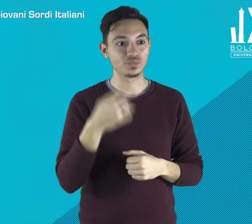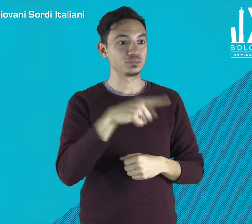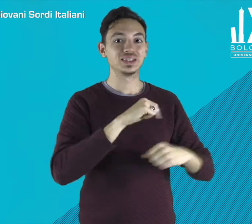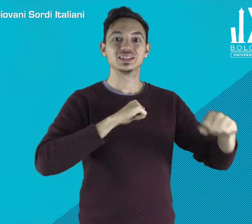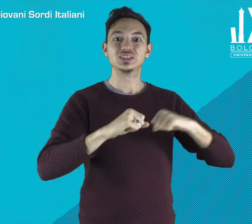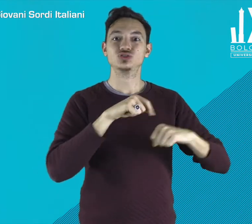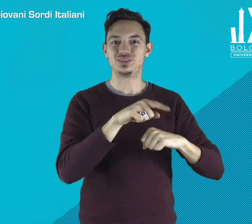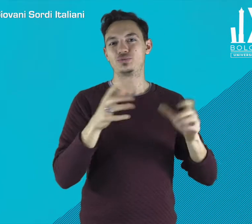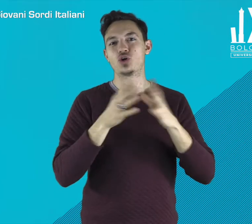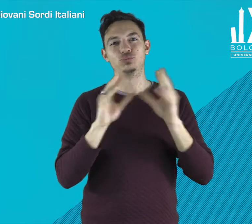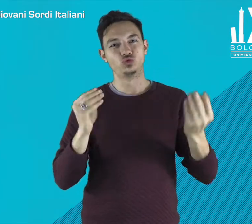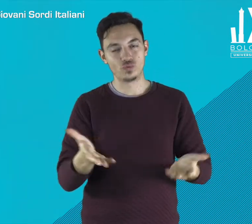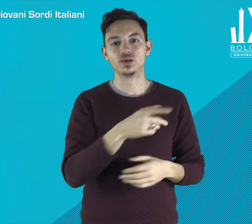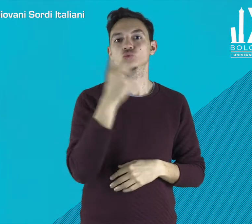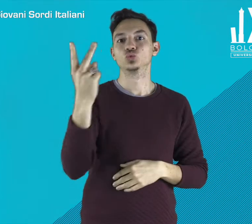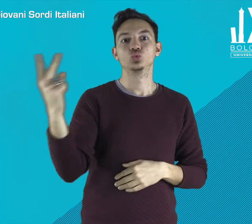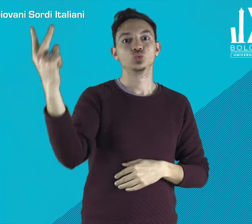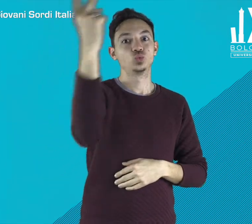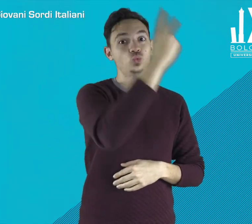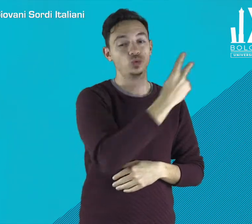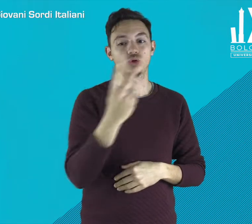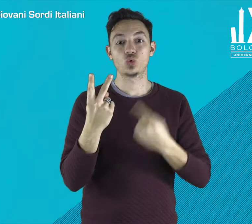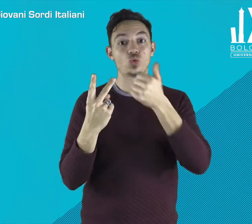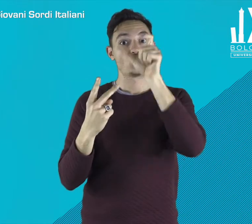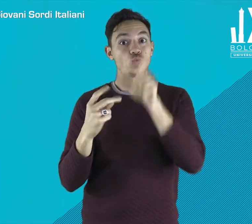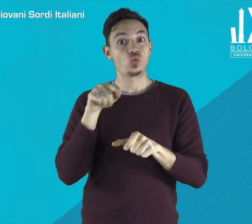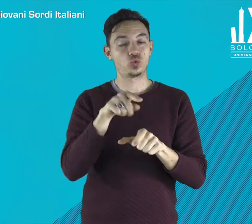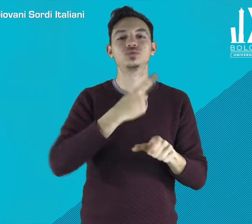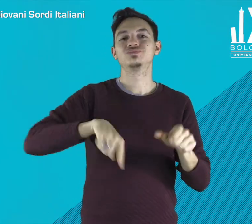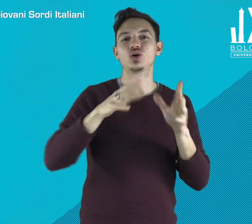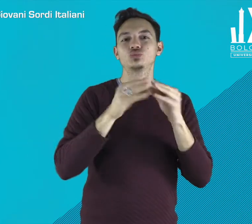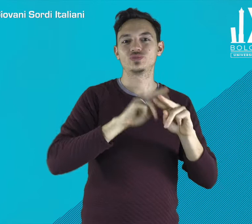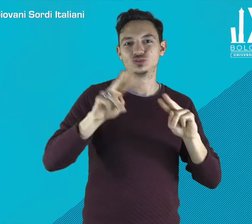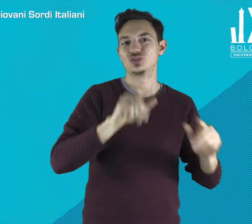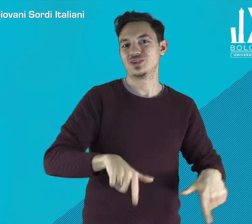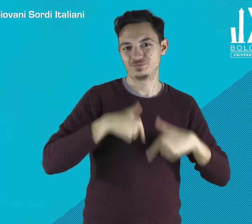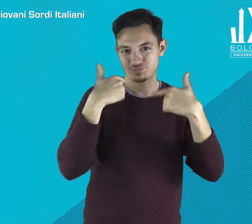per quanto riguarda i dirigenti, tra i due, verrà offerta a uno di loro la cena,